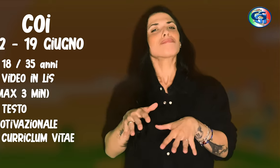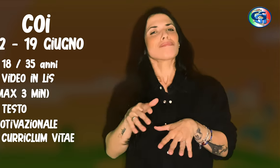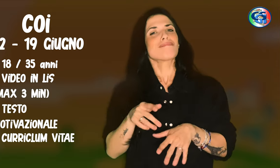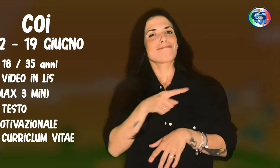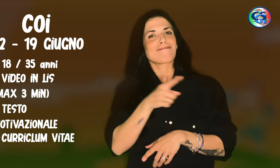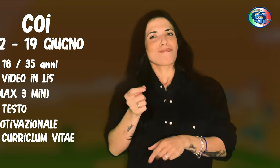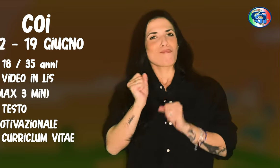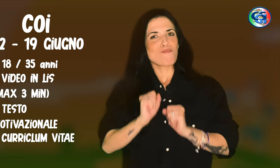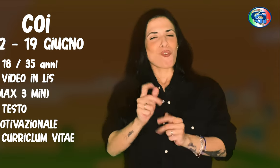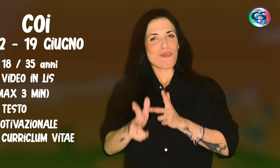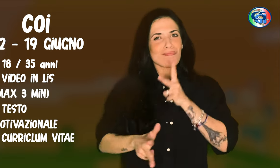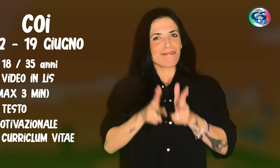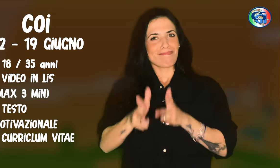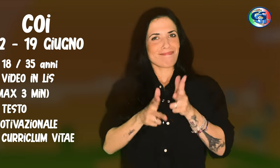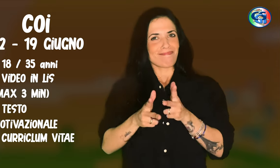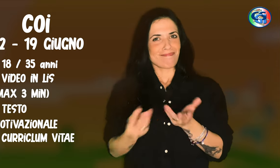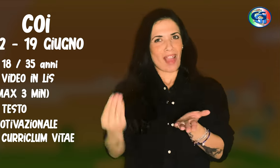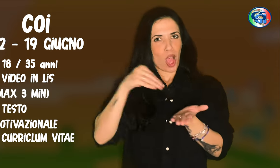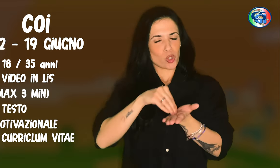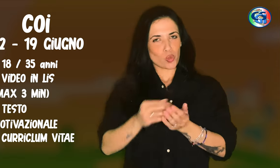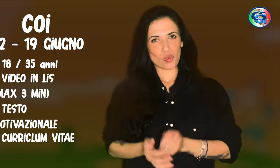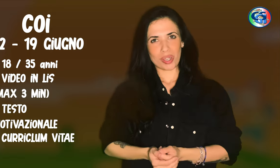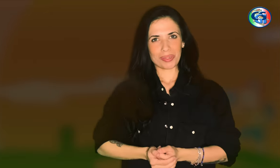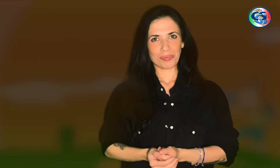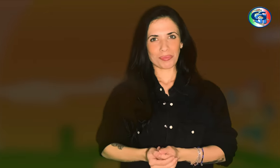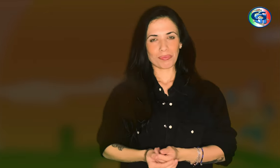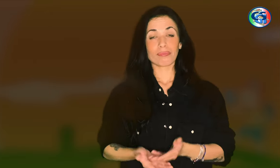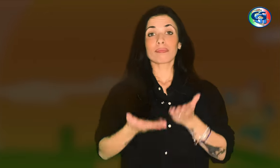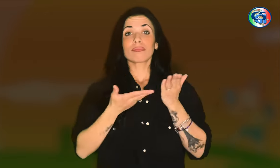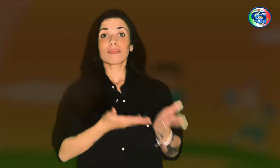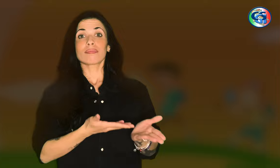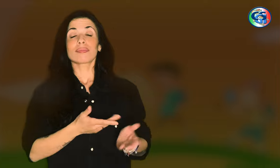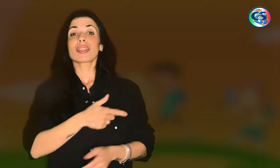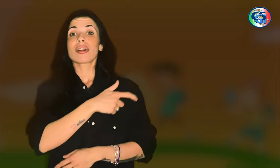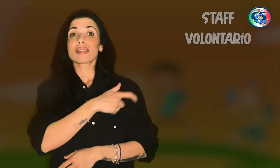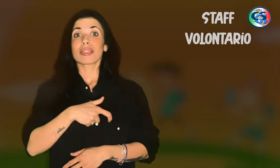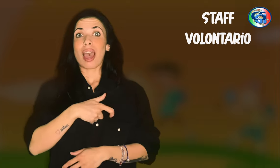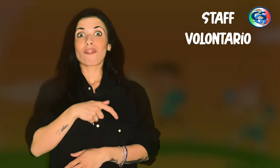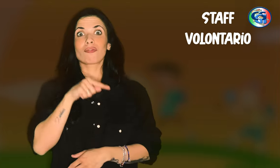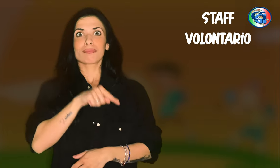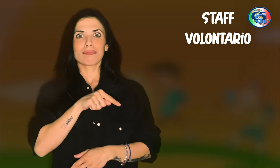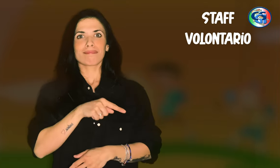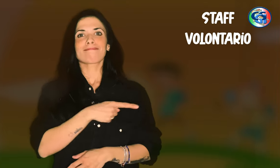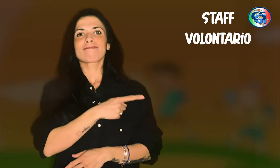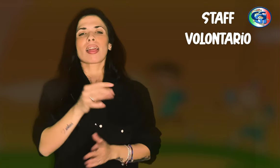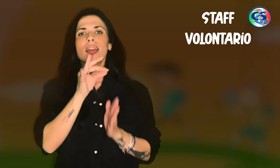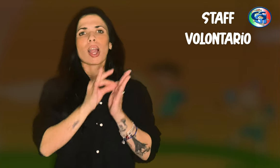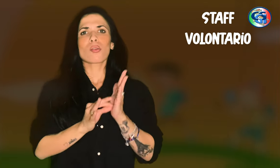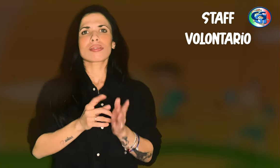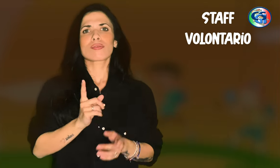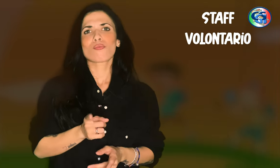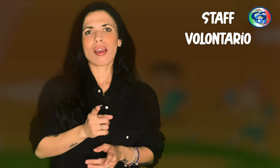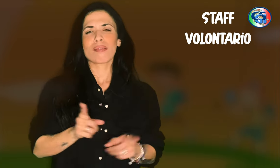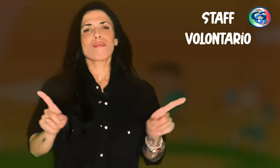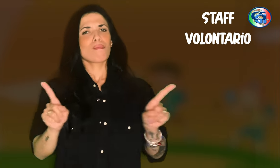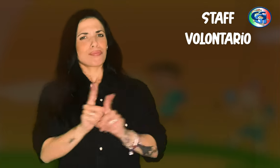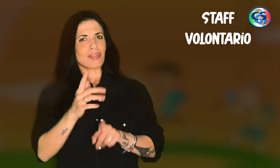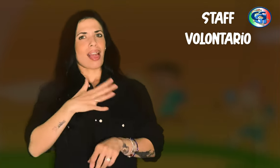o esperienza già effettuata nell’ambito dell’organizzazione. Stessi requisiti sono richiesti per lo Staff Volontariato: